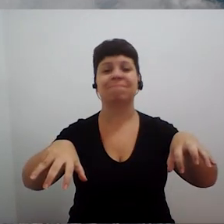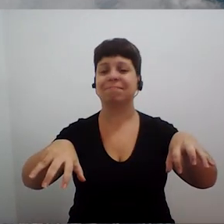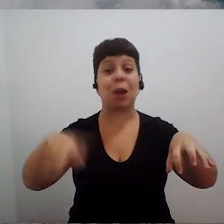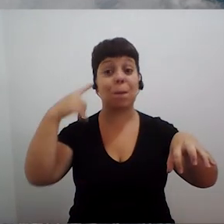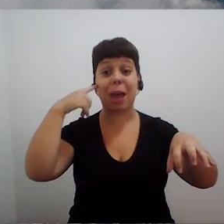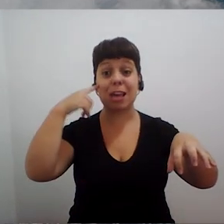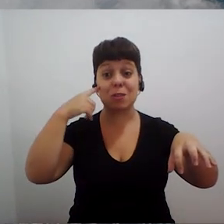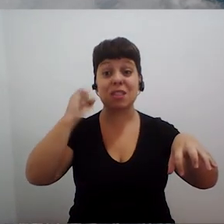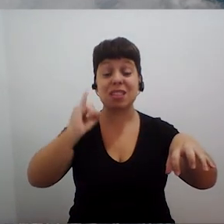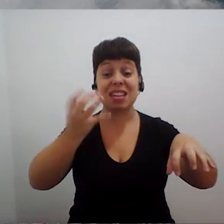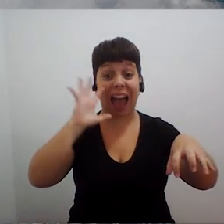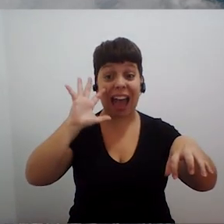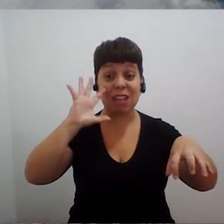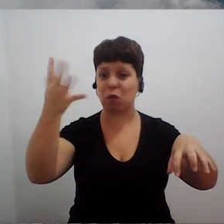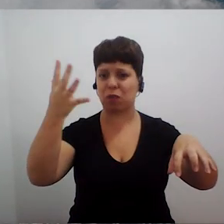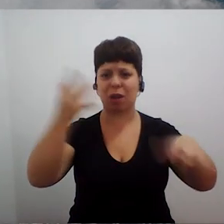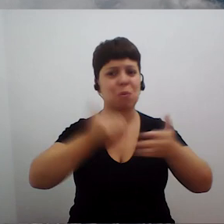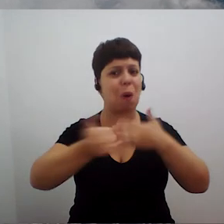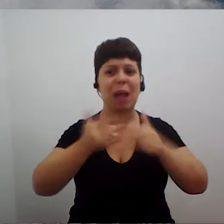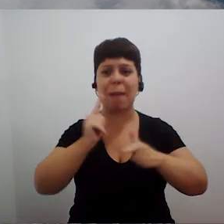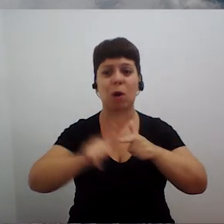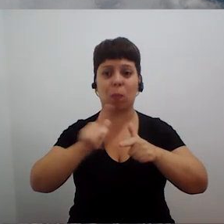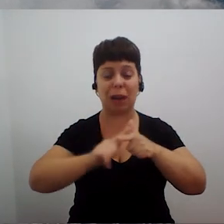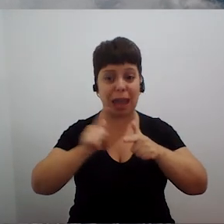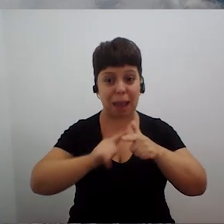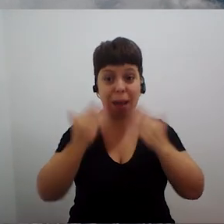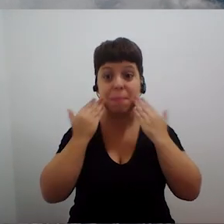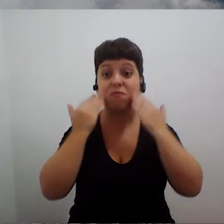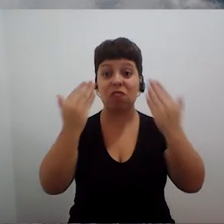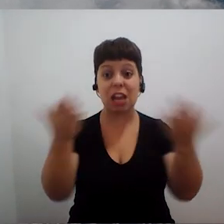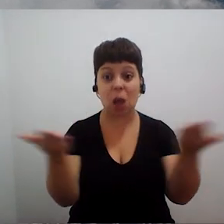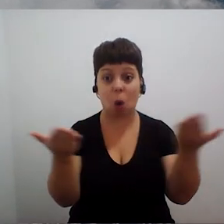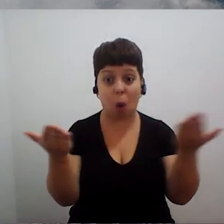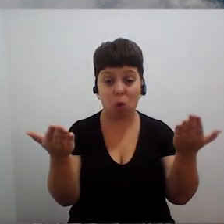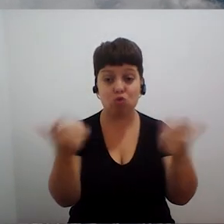alternativa para nós em qualquer âmbito dos problemas que a humanidade atravessa hoje